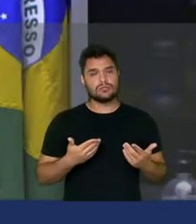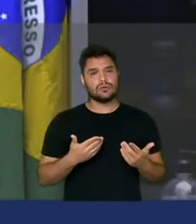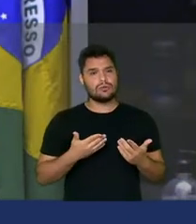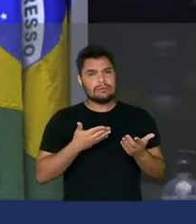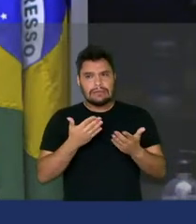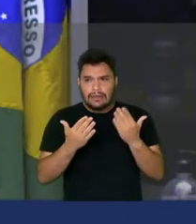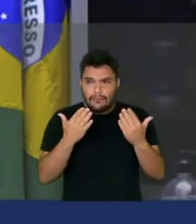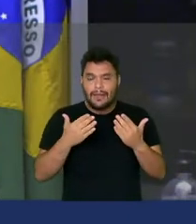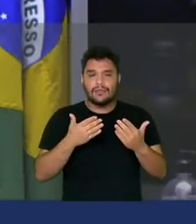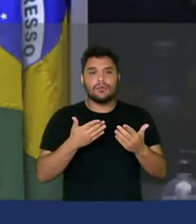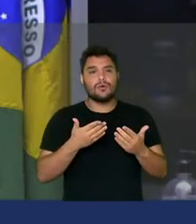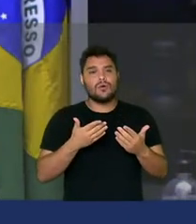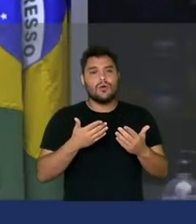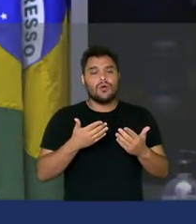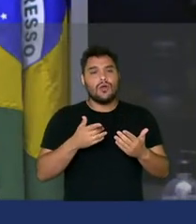SENDO ASSIM EM TRATAMENTO PSIQUIÁTRICO, FOI